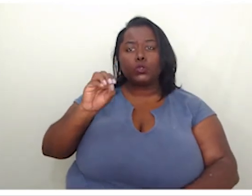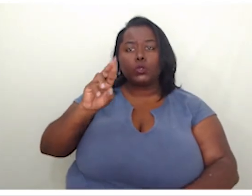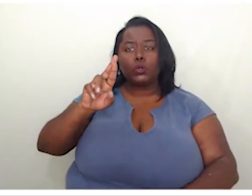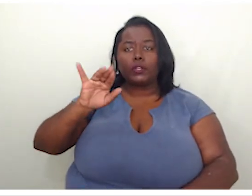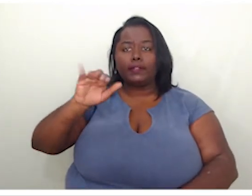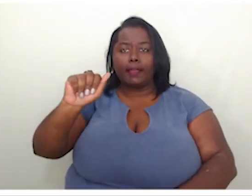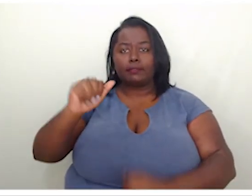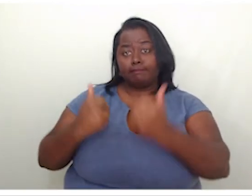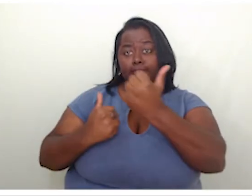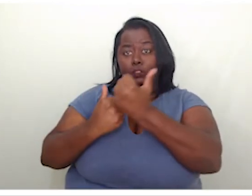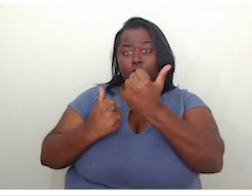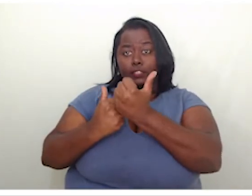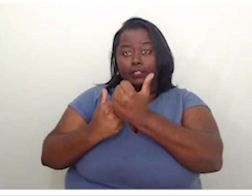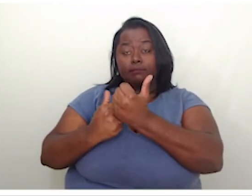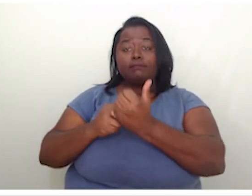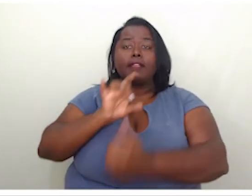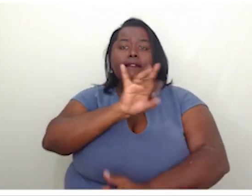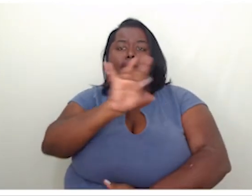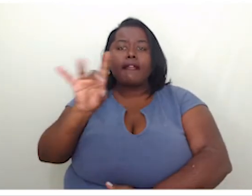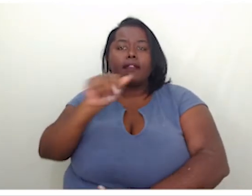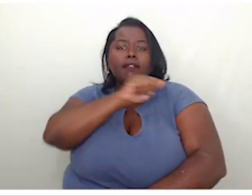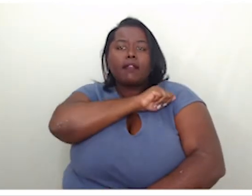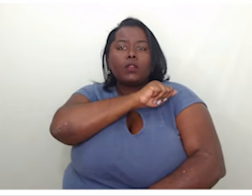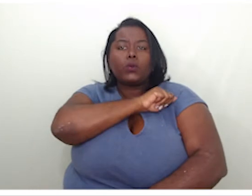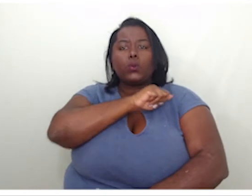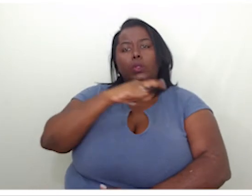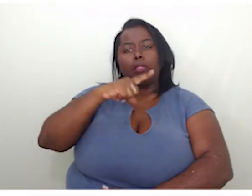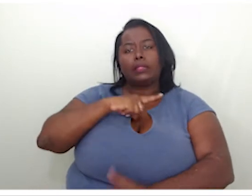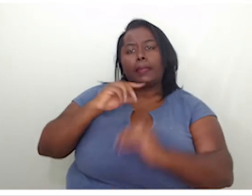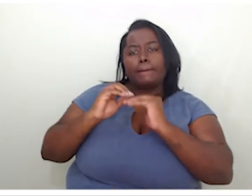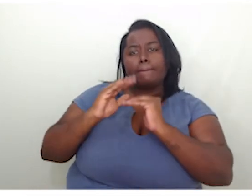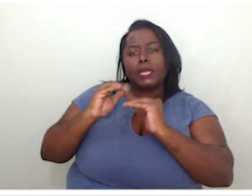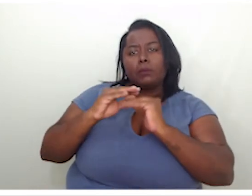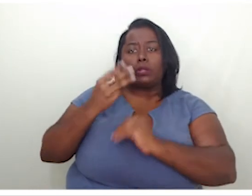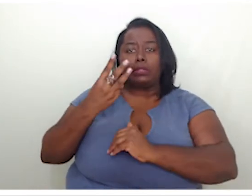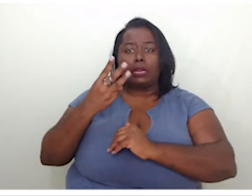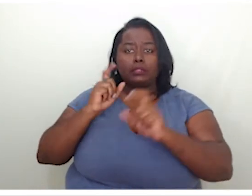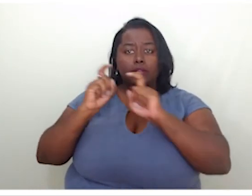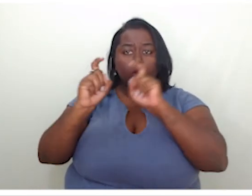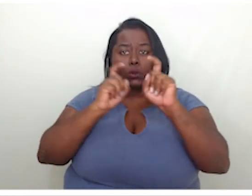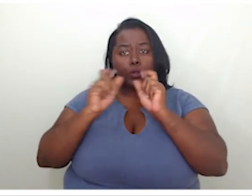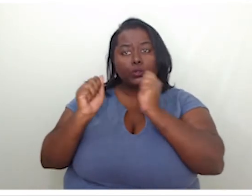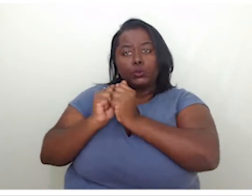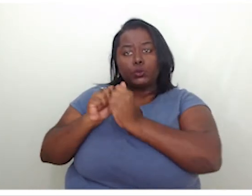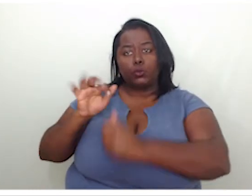con su facilitador, pero siempre que haya la necesidad de reuniones adicionales,